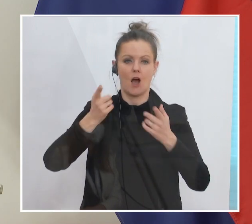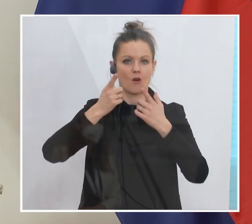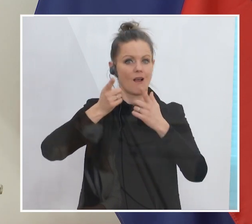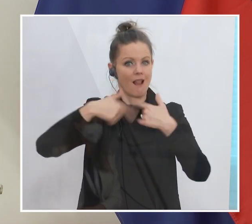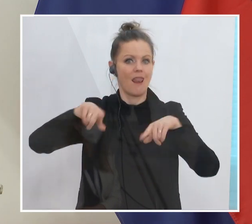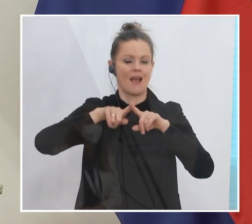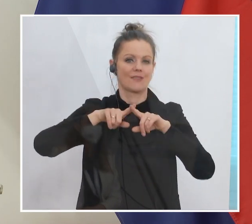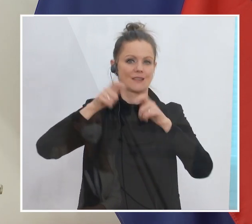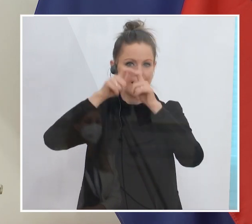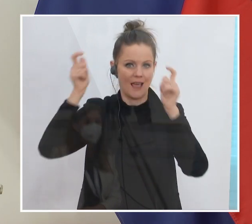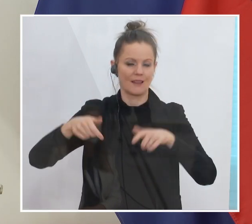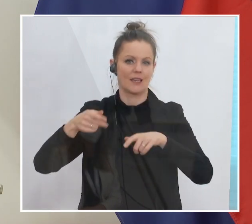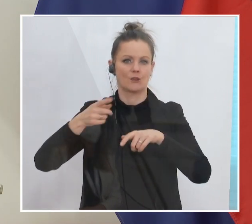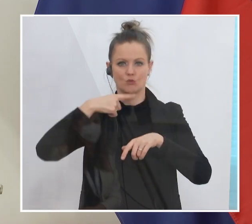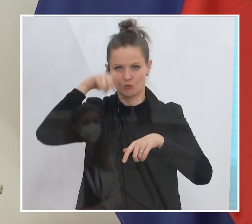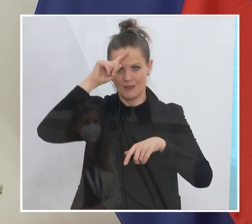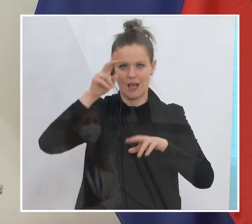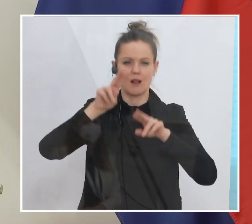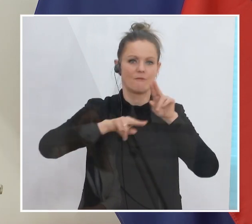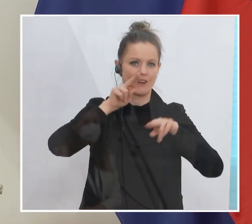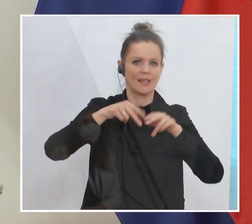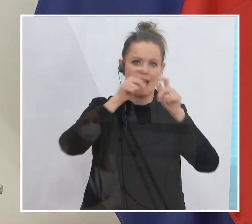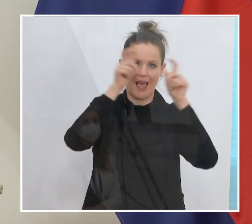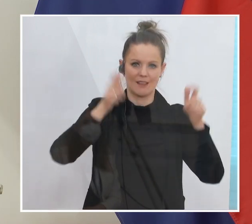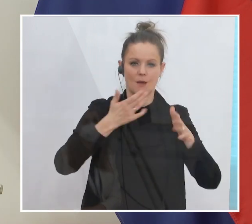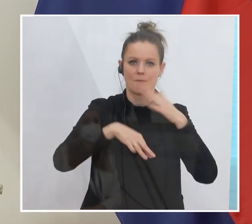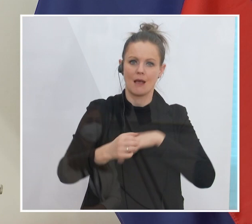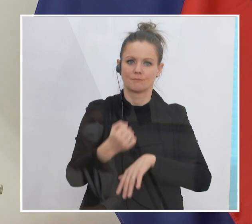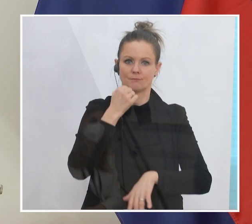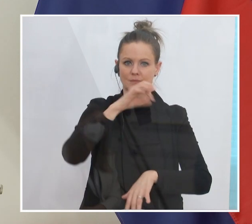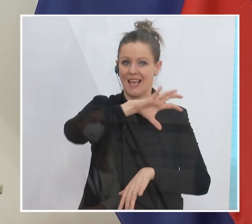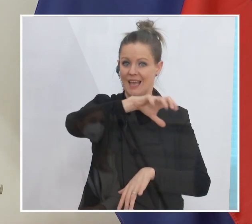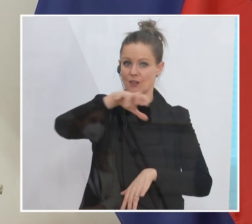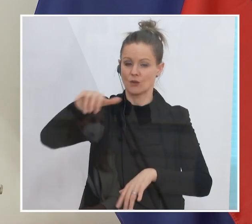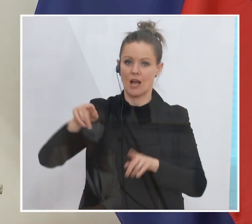den Krankenhäusern, den Pflegeeinrichtungen, verstärkt regional und vor allem auch saisonal